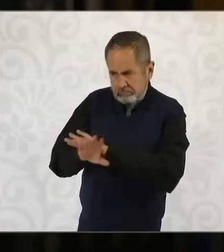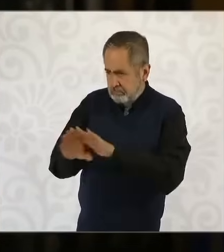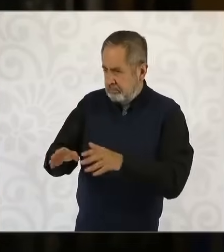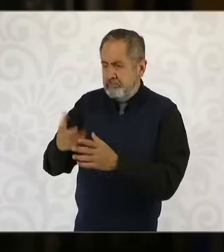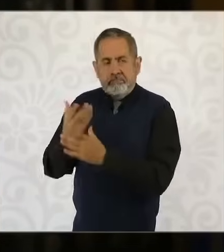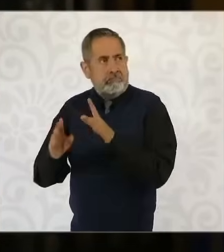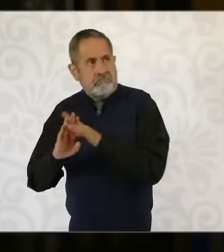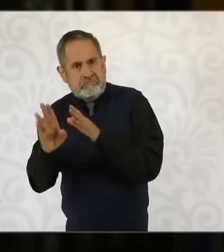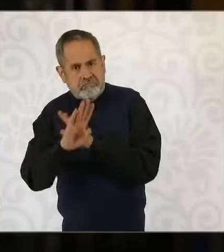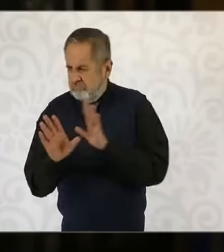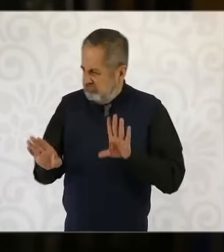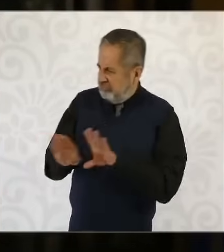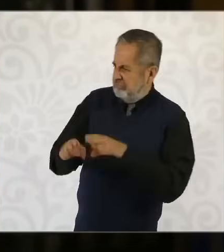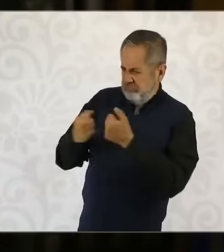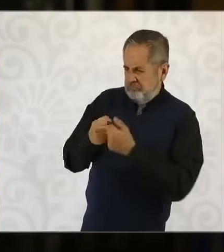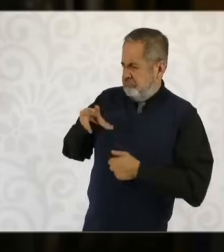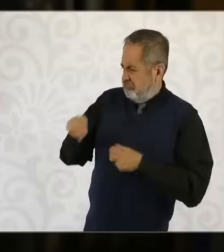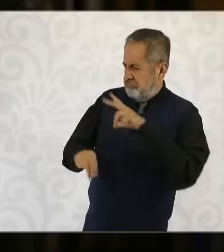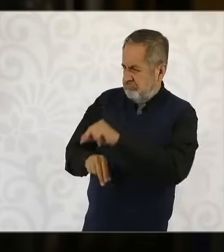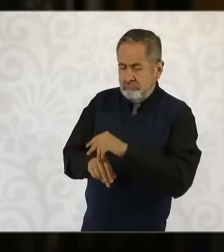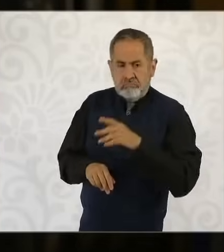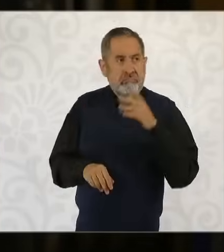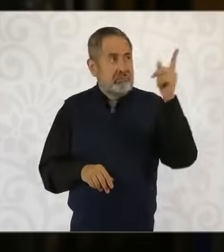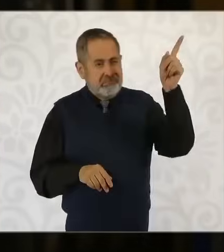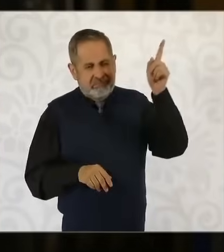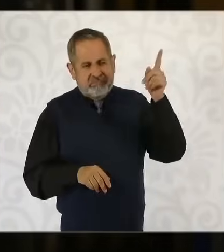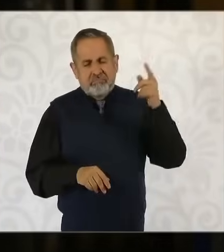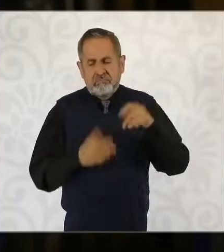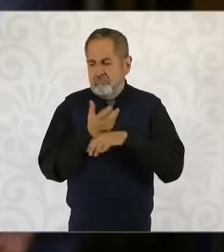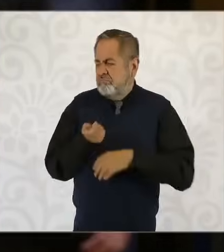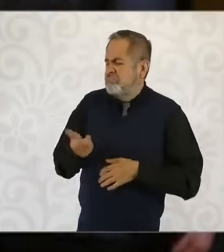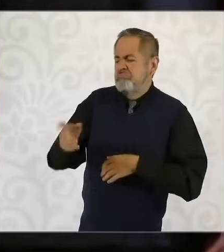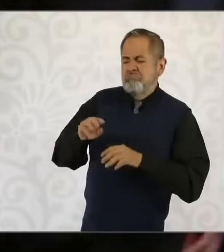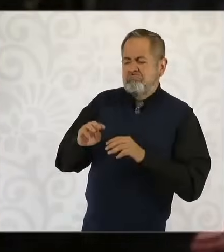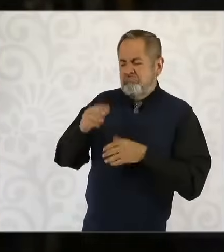incluso el gobierno norteamericano ya tachó de terroristas a las organizaciones criminales pero